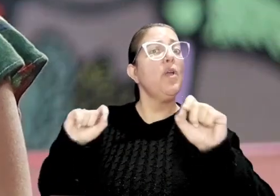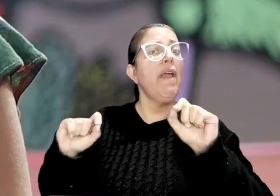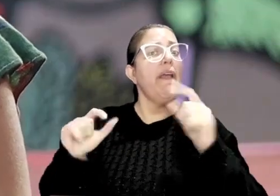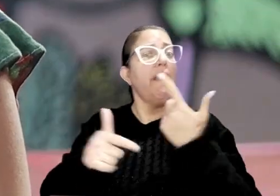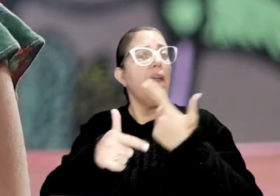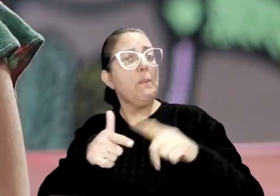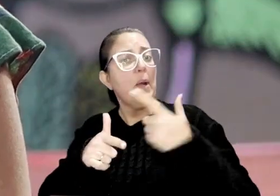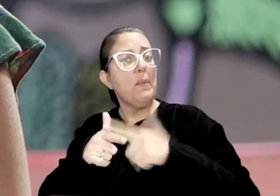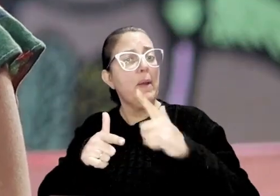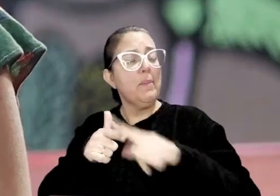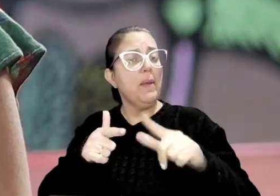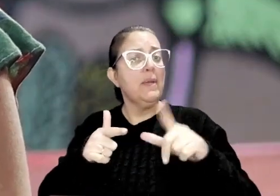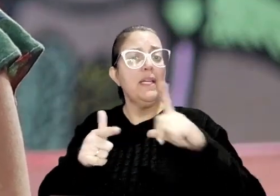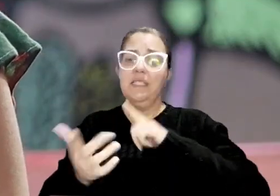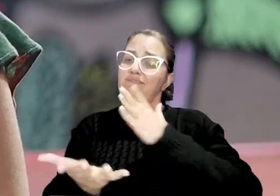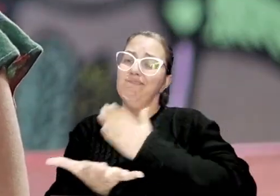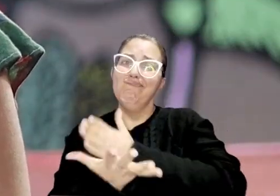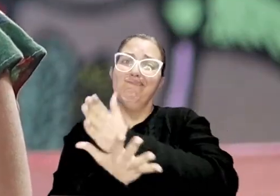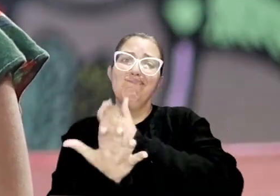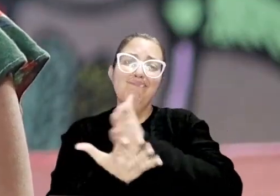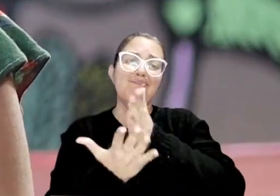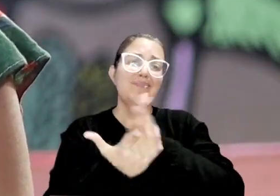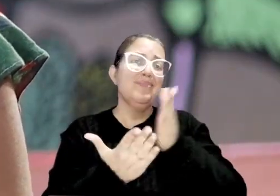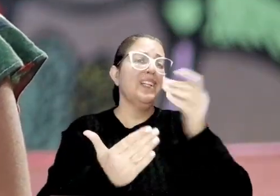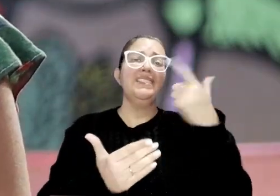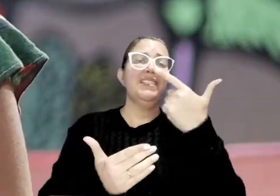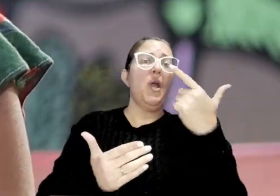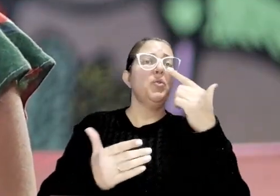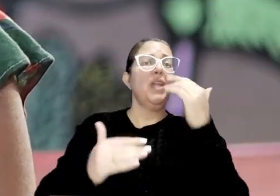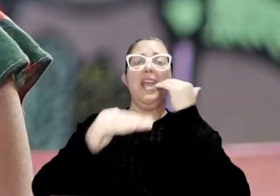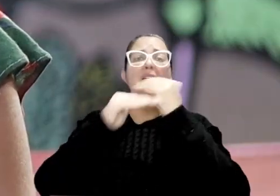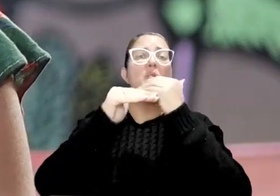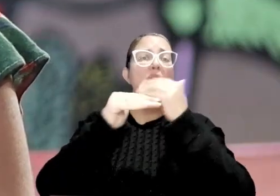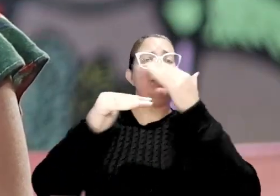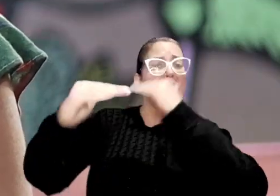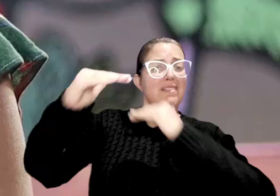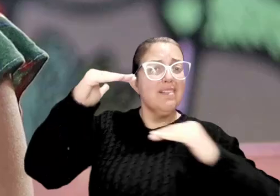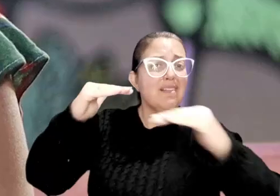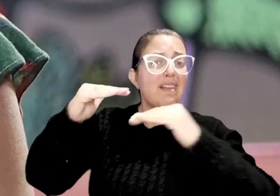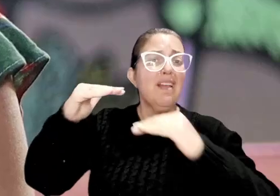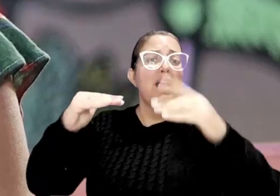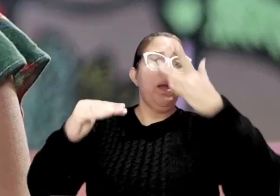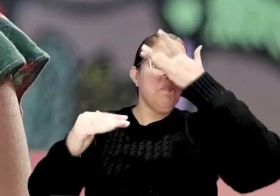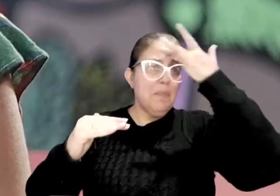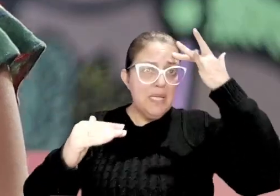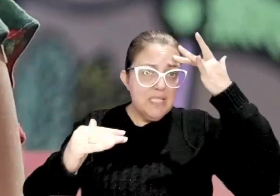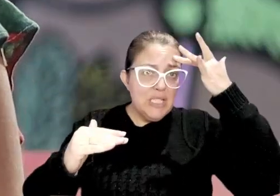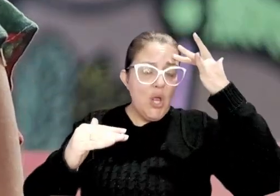Então as pessoas as comunidades elas vivenciam a contaminação a degradação a poluição de forma